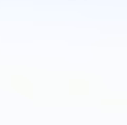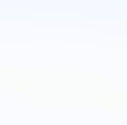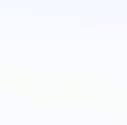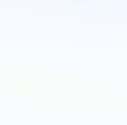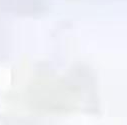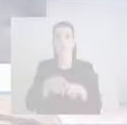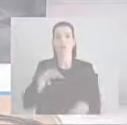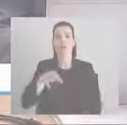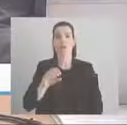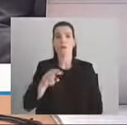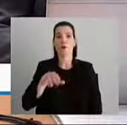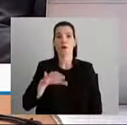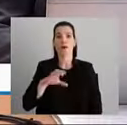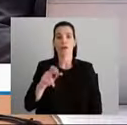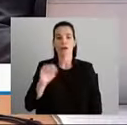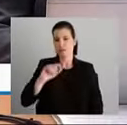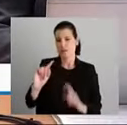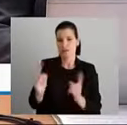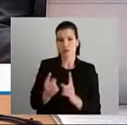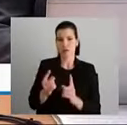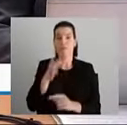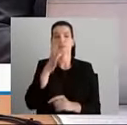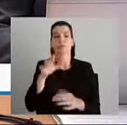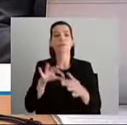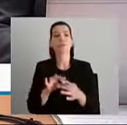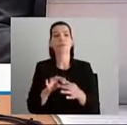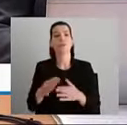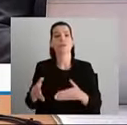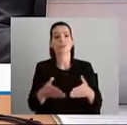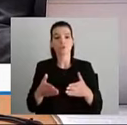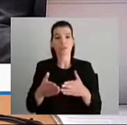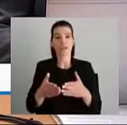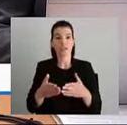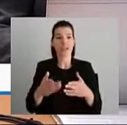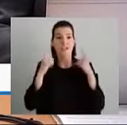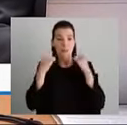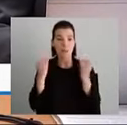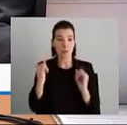É muito rápido. Só para dizer que em relação ao mapa estratégico do ruído,